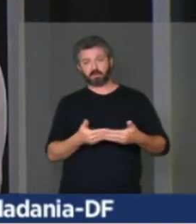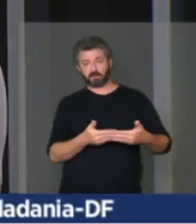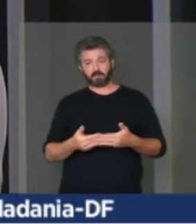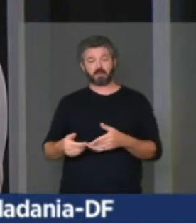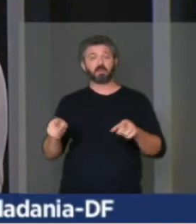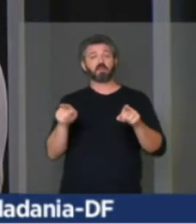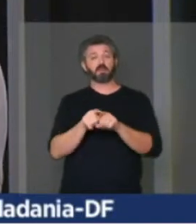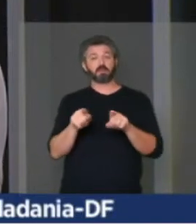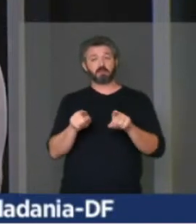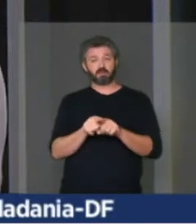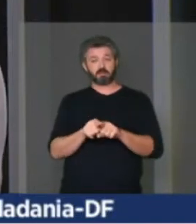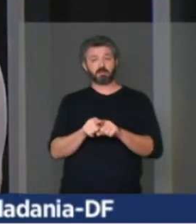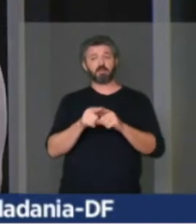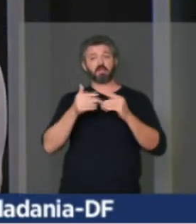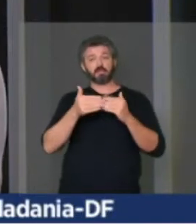SALÁRIO MATERNIDADE POR EQUIPARAÇÃO DESSA SITUAÇÃO